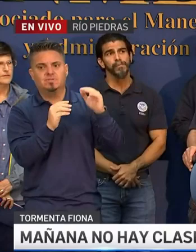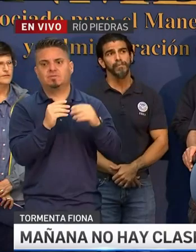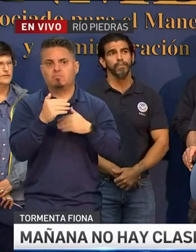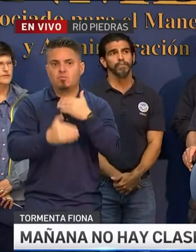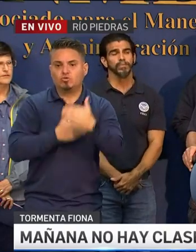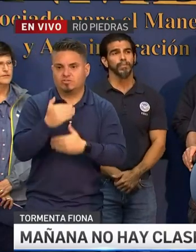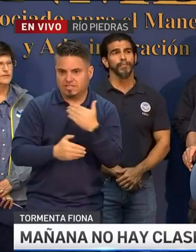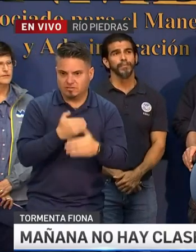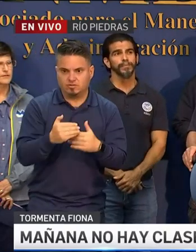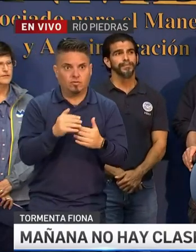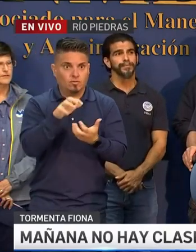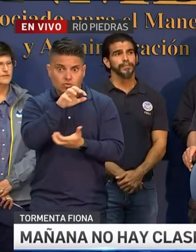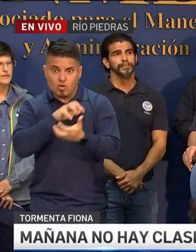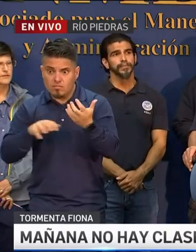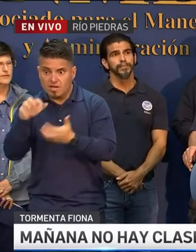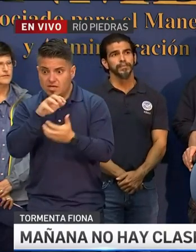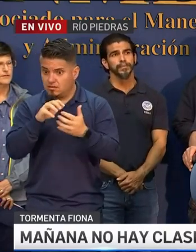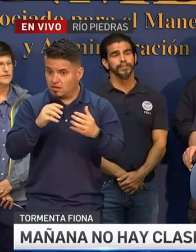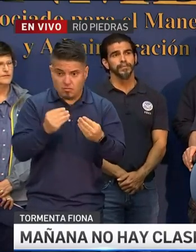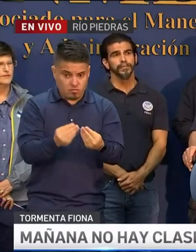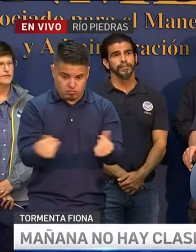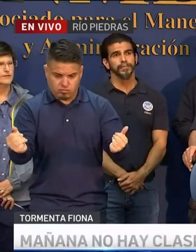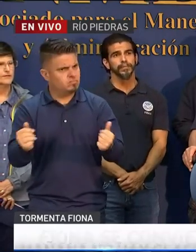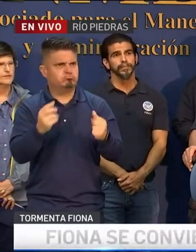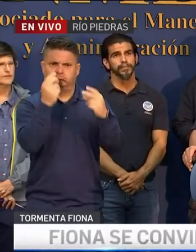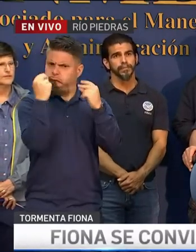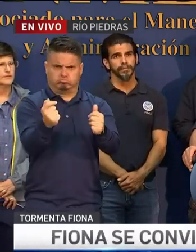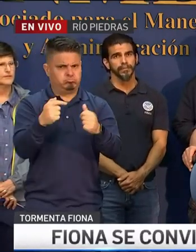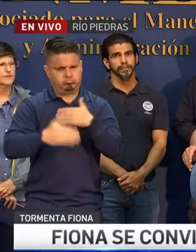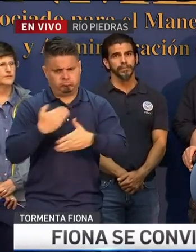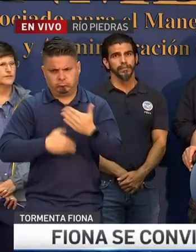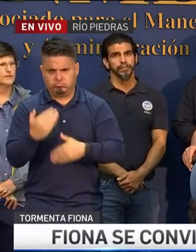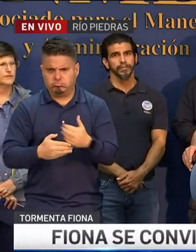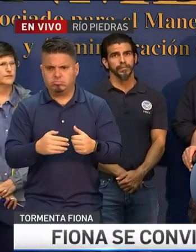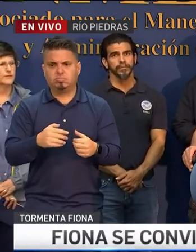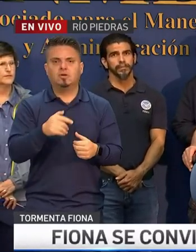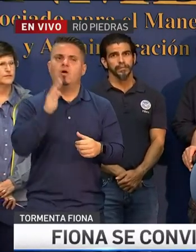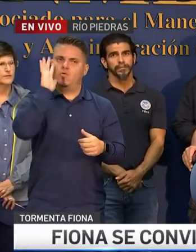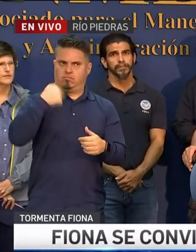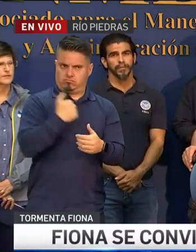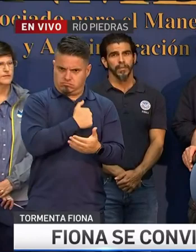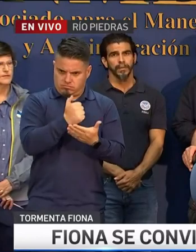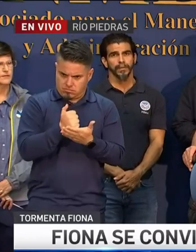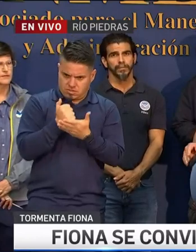PRESIDENTE BIDEN YA DECLARÓ LA